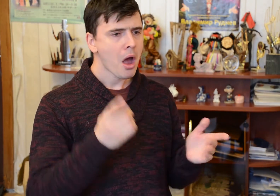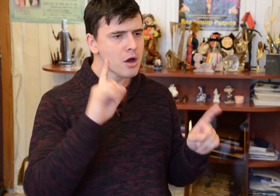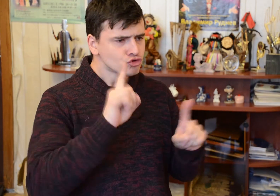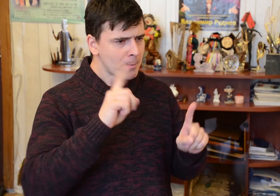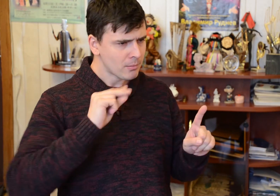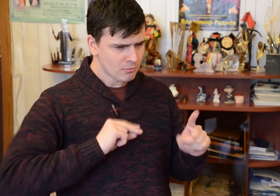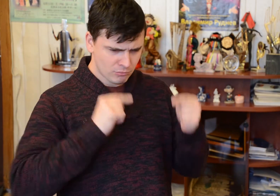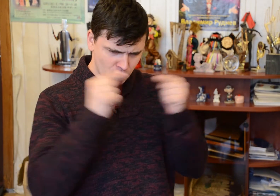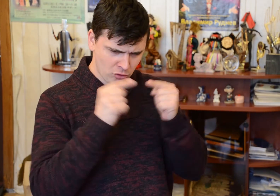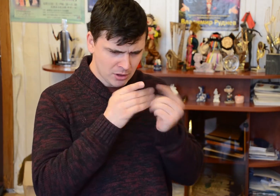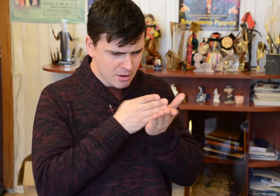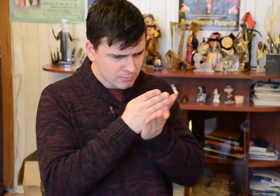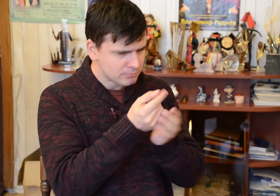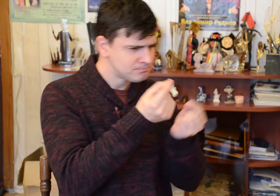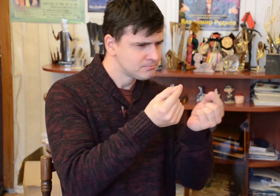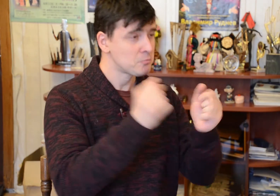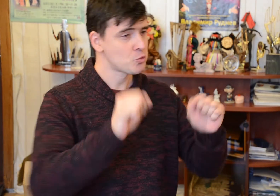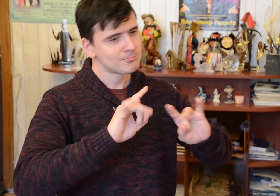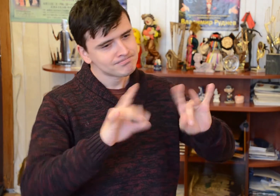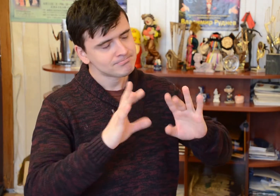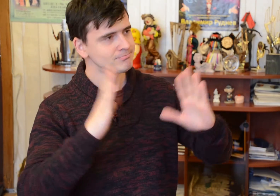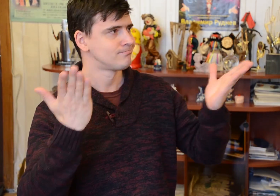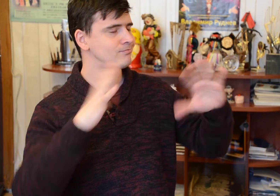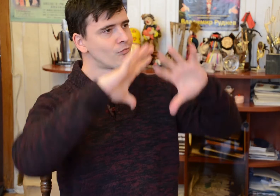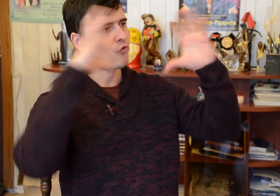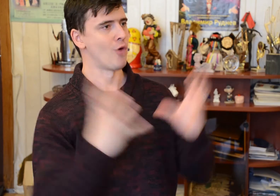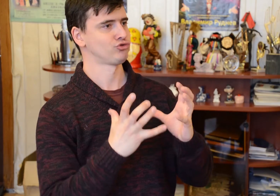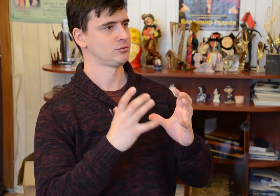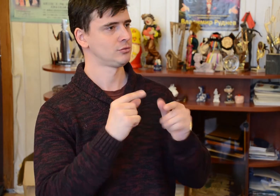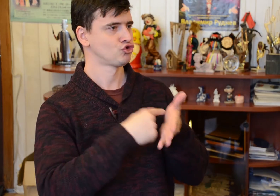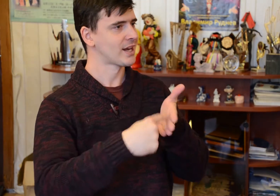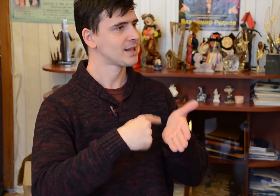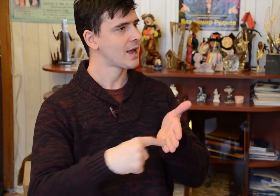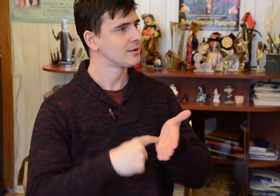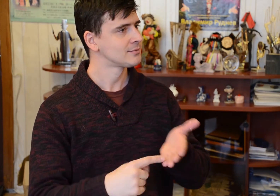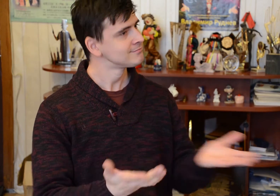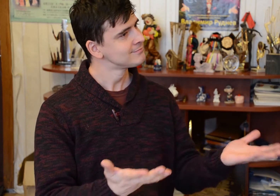Чем конкретно раньше занимались – в общих чертах?